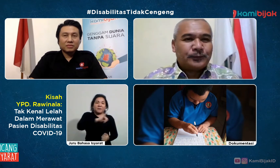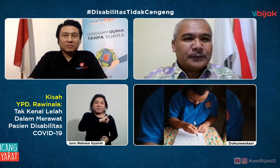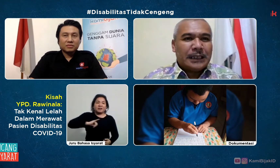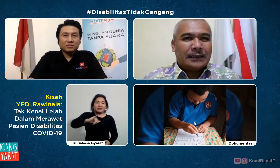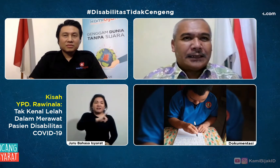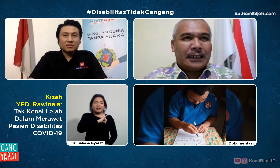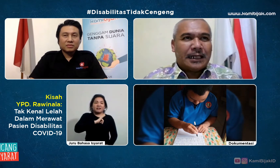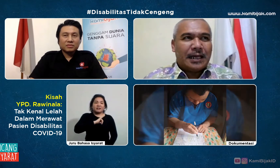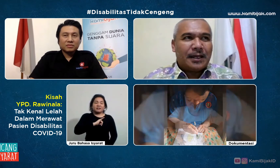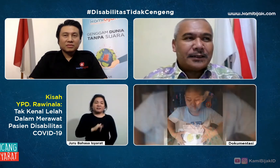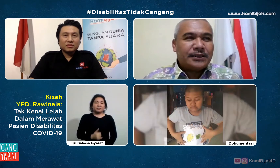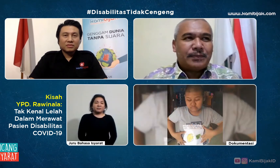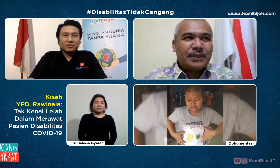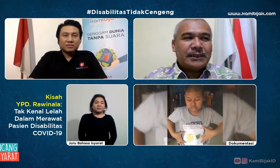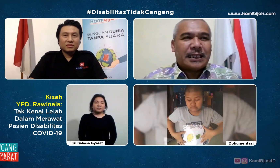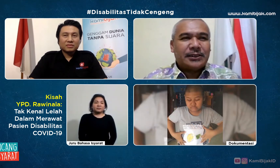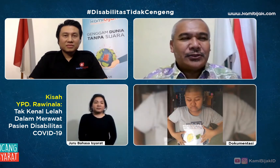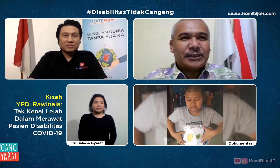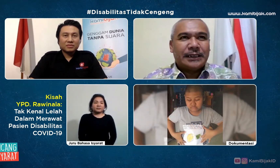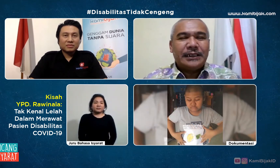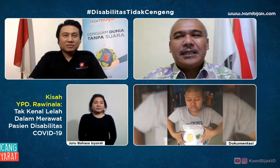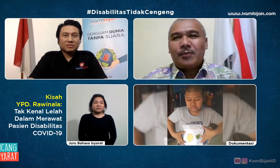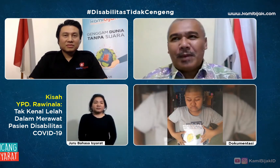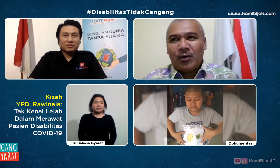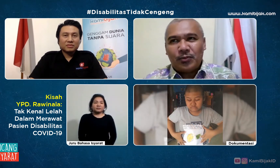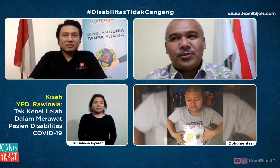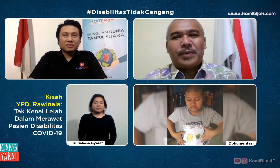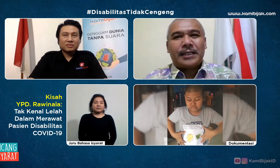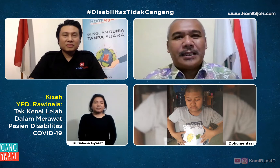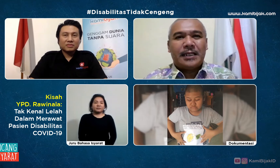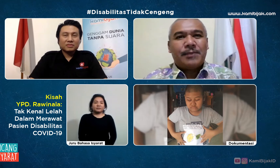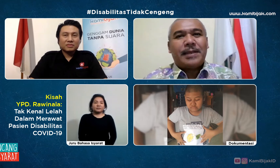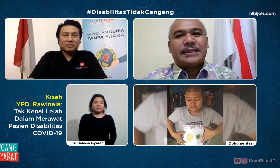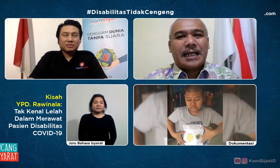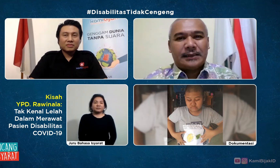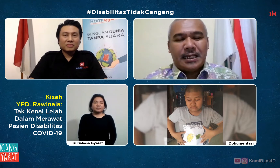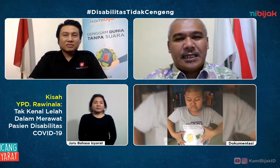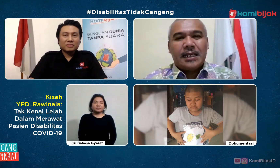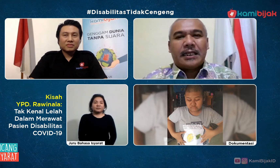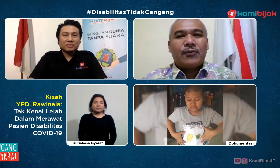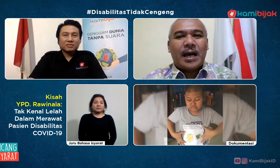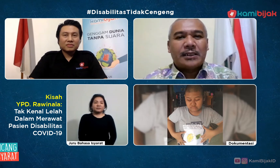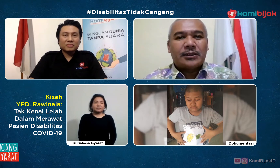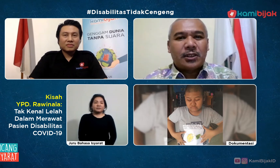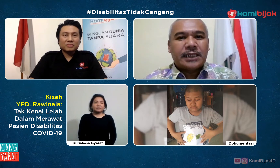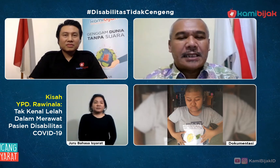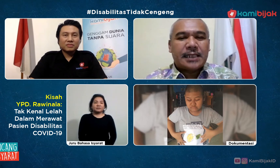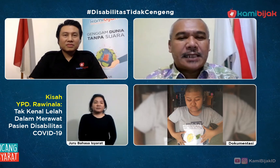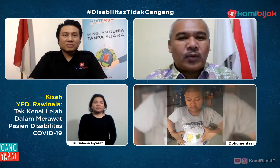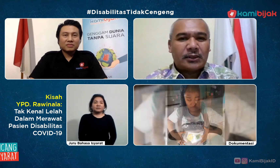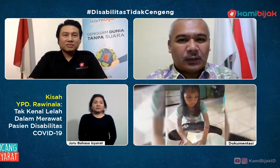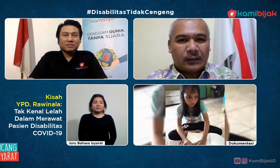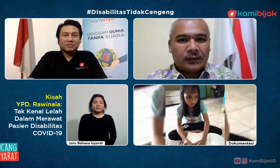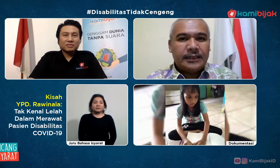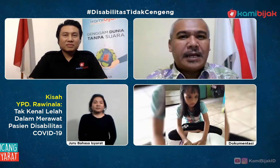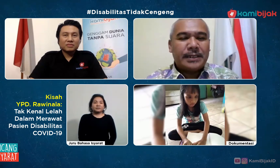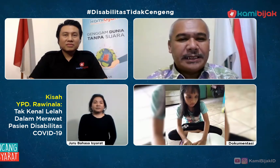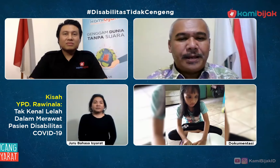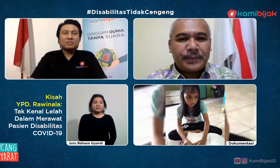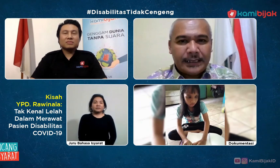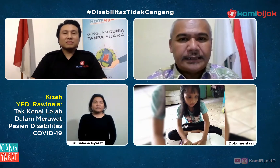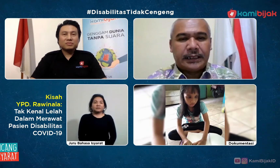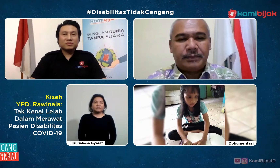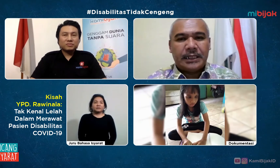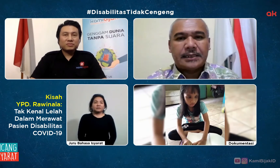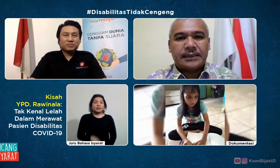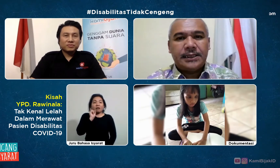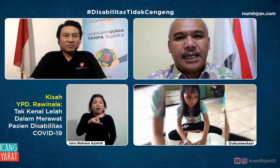antara disabilitas itu sendiri maupun pada masyarakatnya faktor salah satu faktor yang menyebabkan diskriminasi